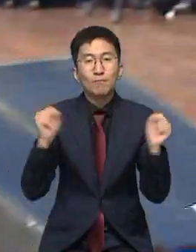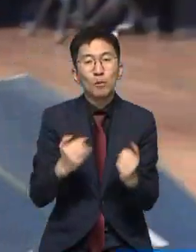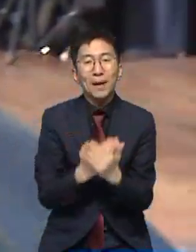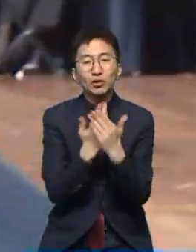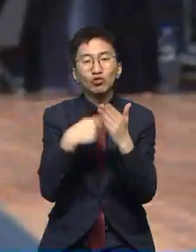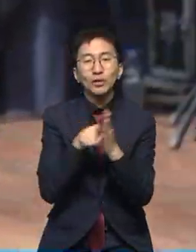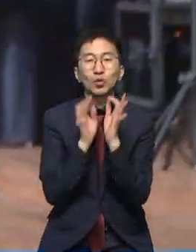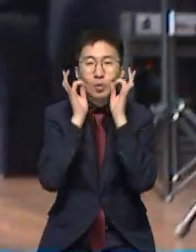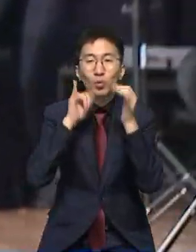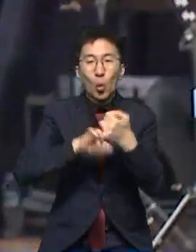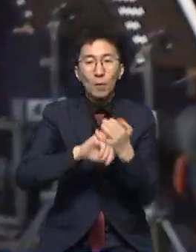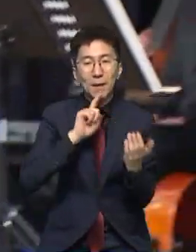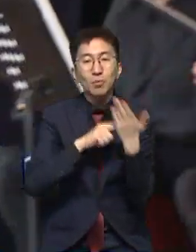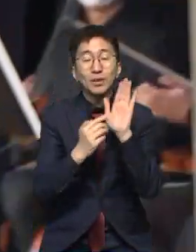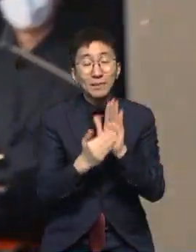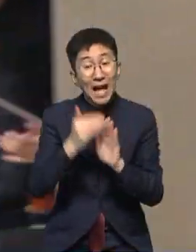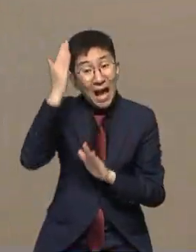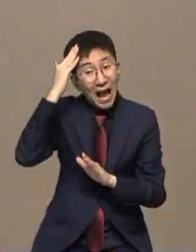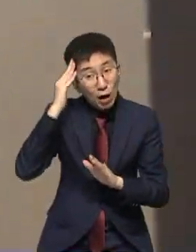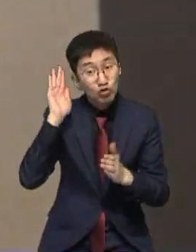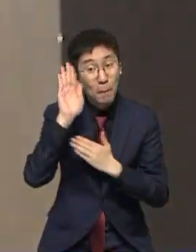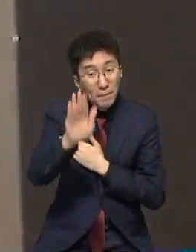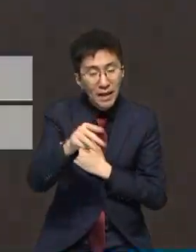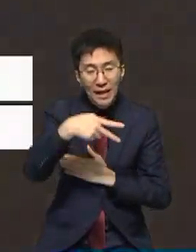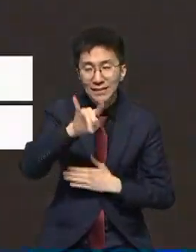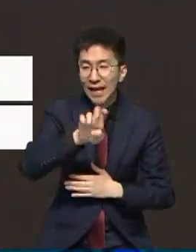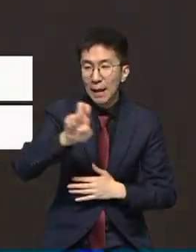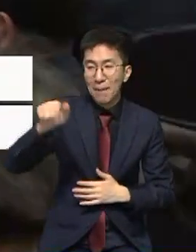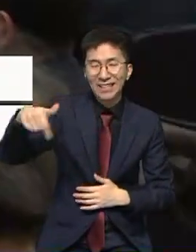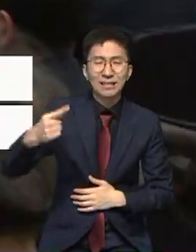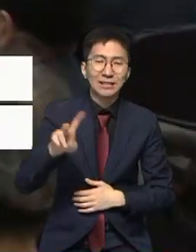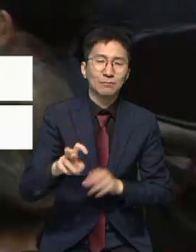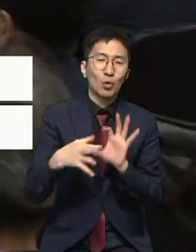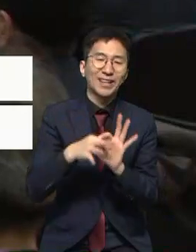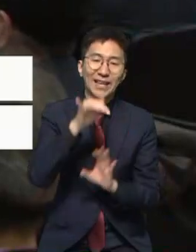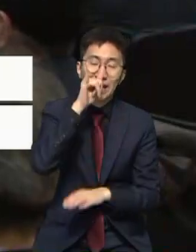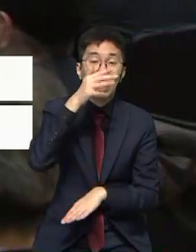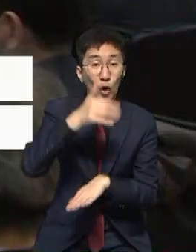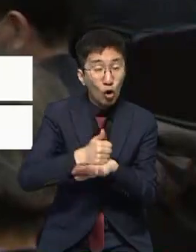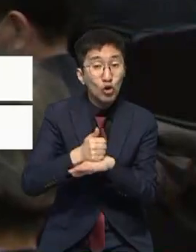대한민국의 미래가 새만금에 있다며 기업 유치를 위한 새만금 인프라 구축을 약속했습니다.